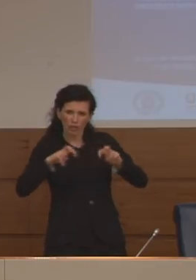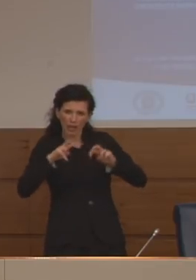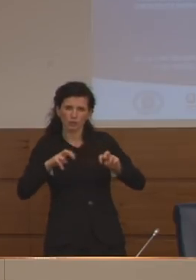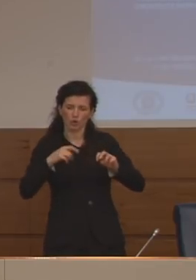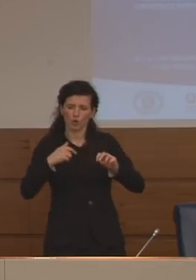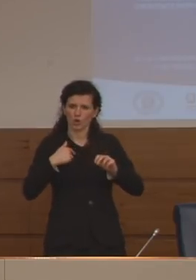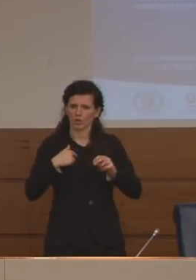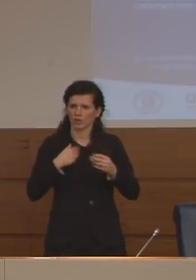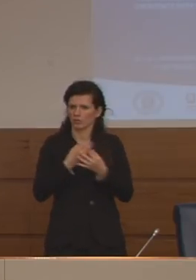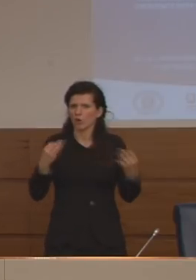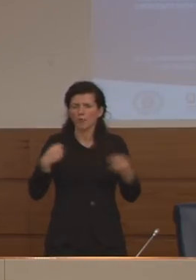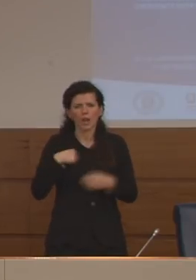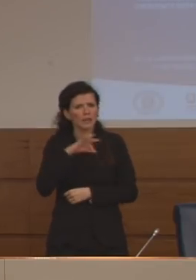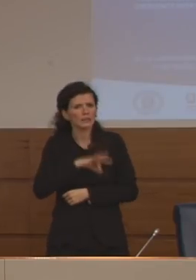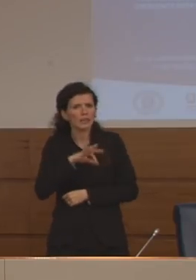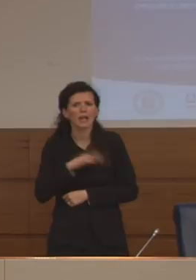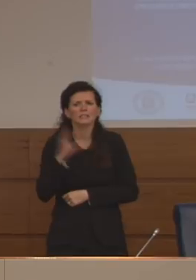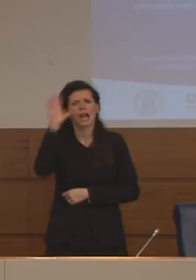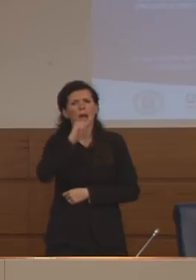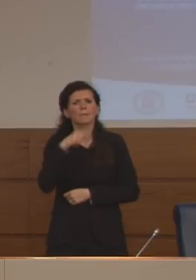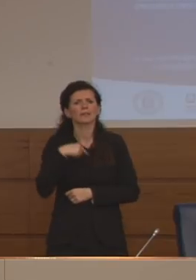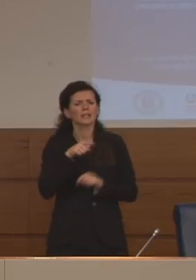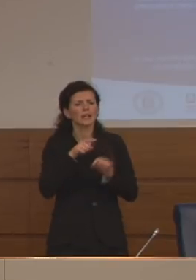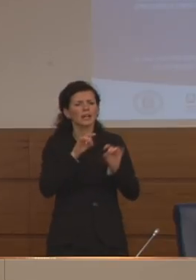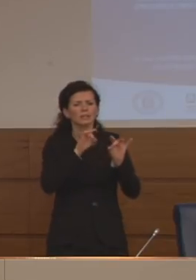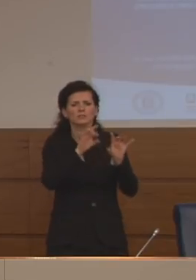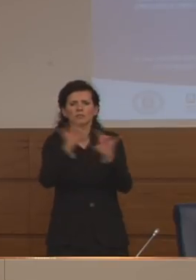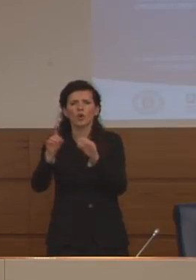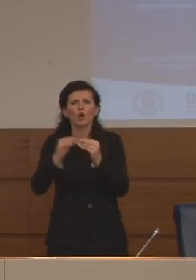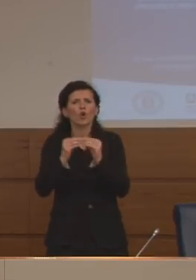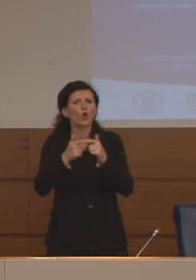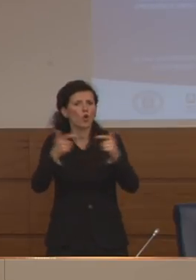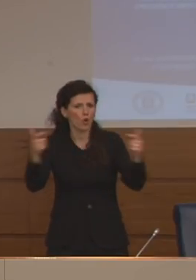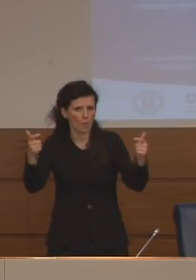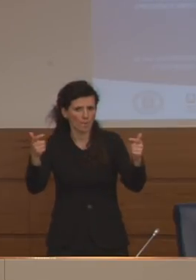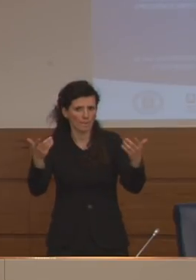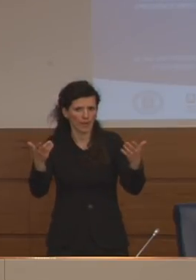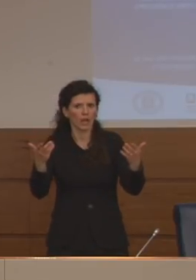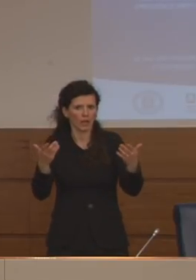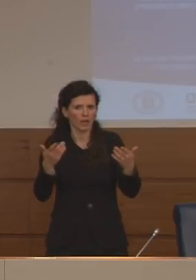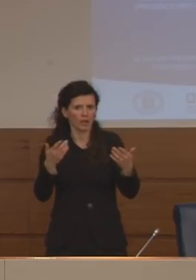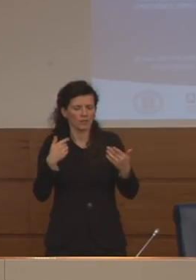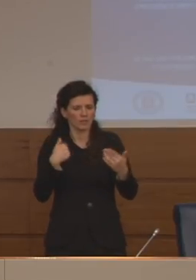dimensione del fenomeno, il significato pratico di questa